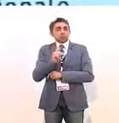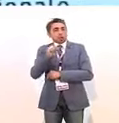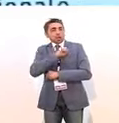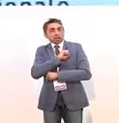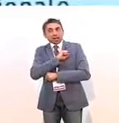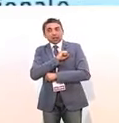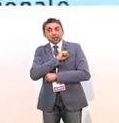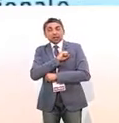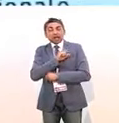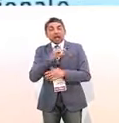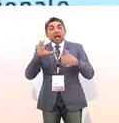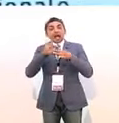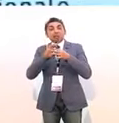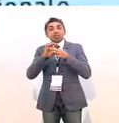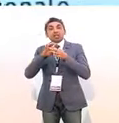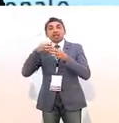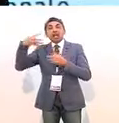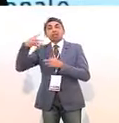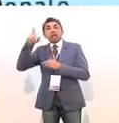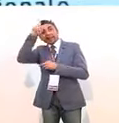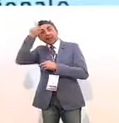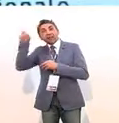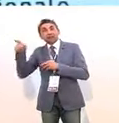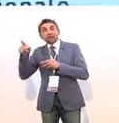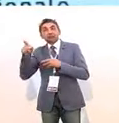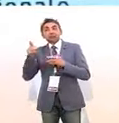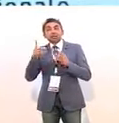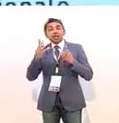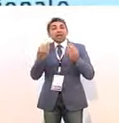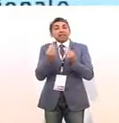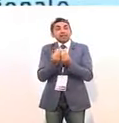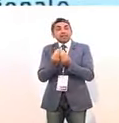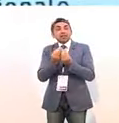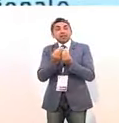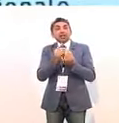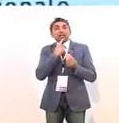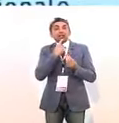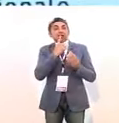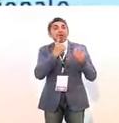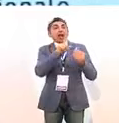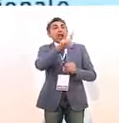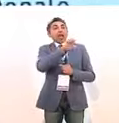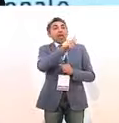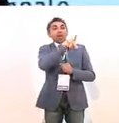gli amici della Merkel in Italia si mettessero insieme agli amici della Le Pen. Non ci avrebbe